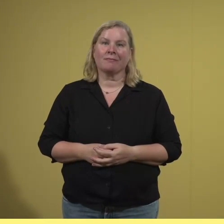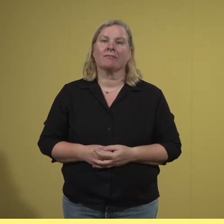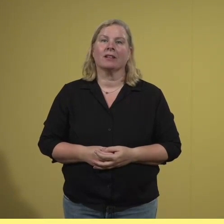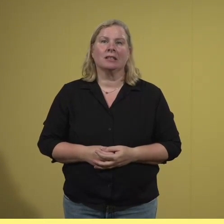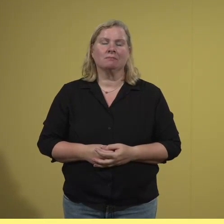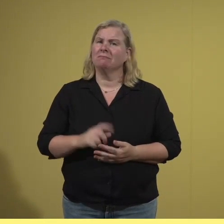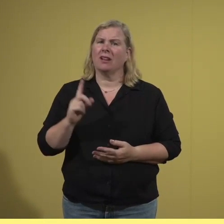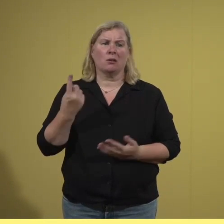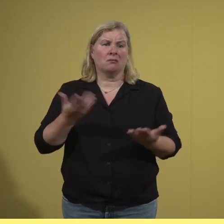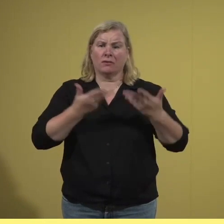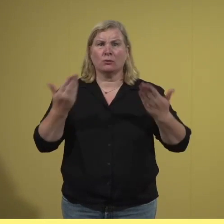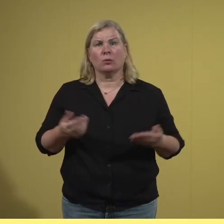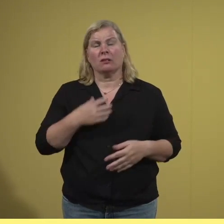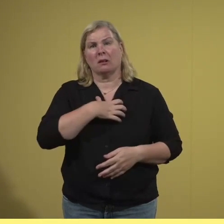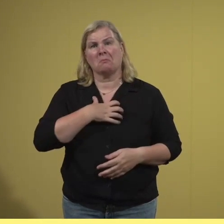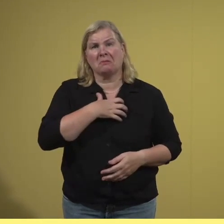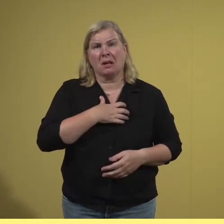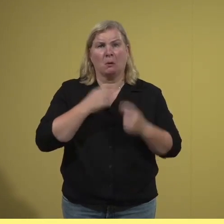Und es wäre eine traurige Veranstaltung.